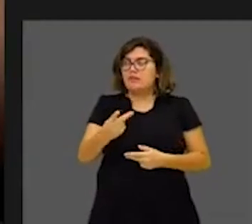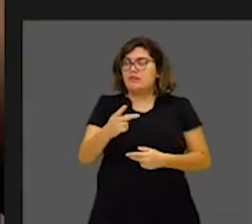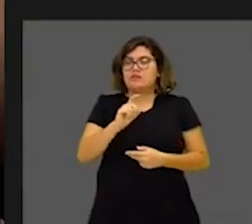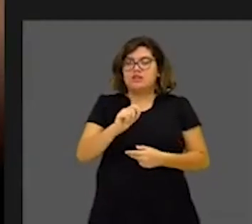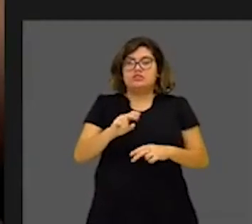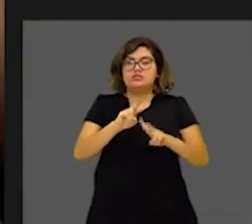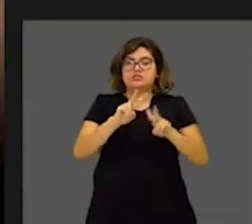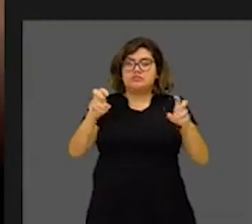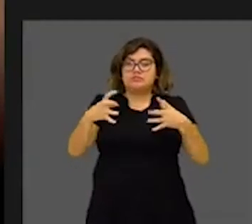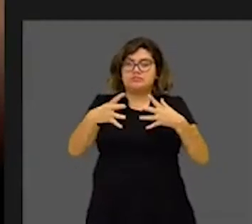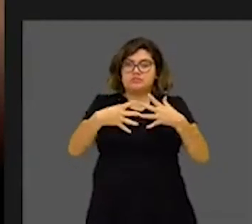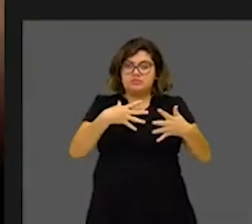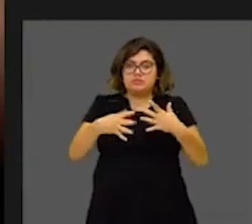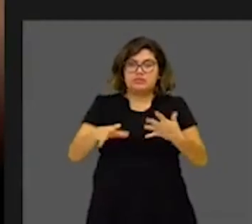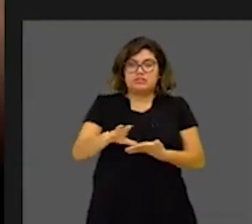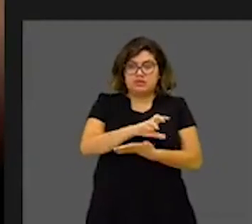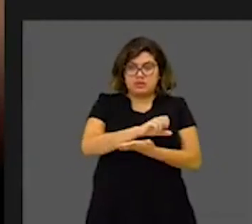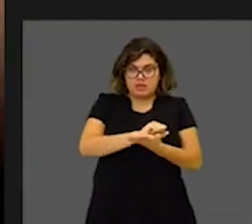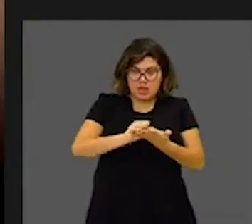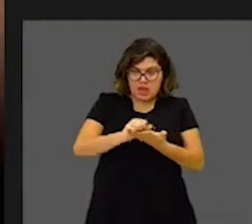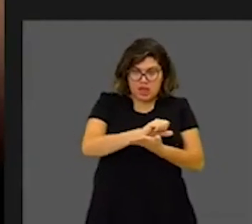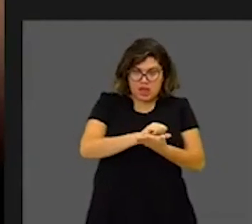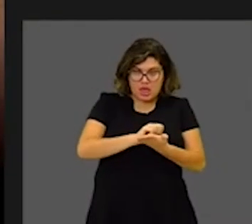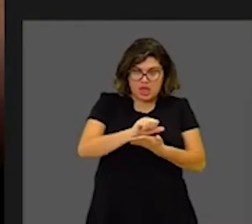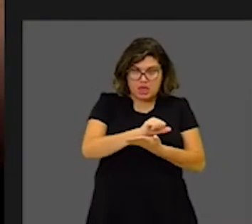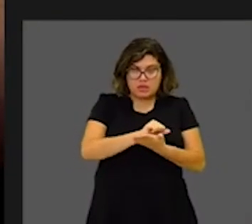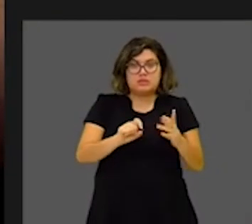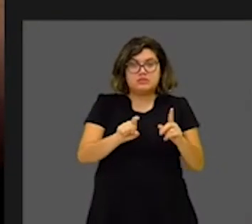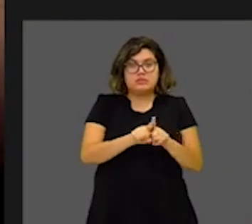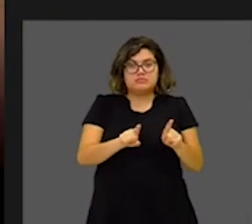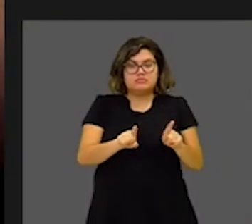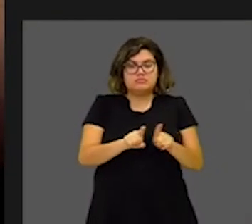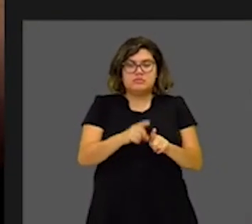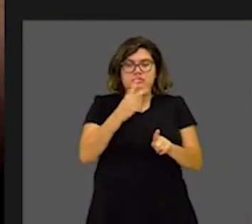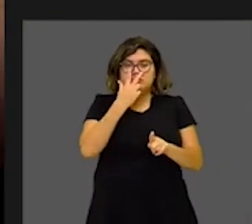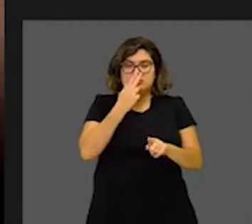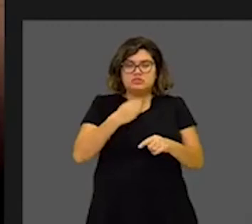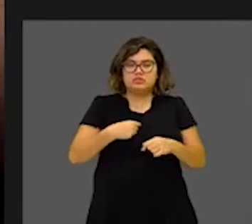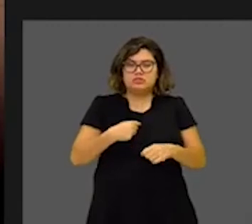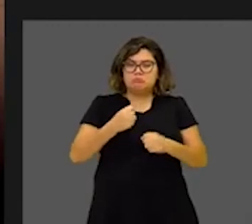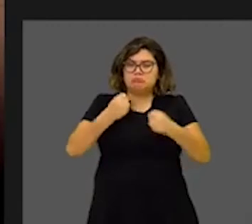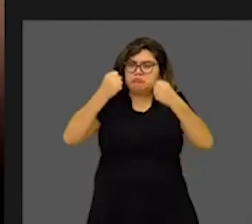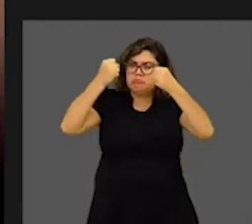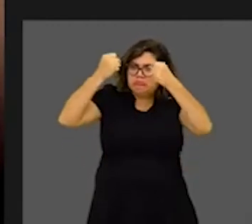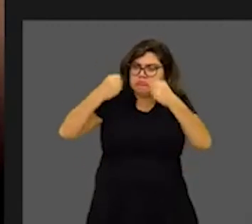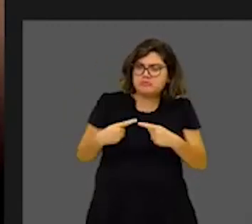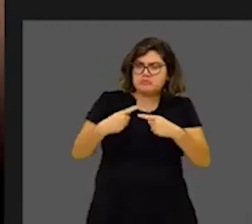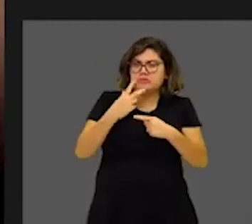de dados e também é de uma queda de braço que a gente tá vendo bastante discreta dental mente